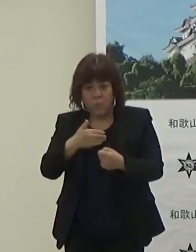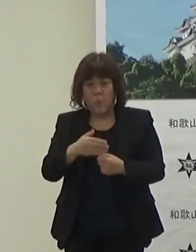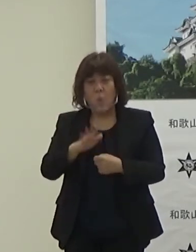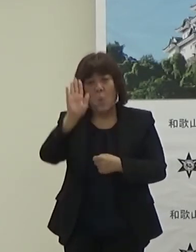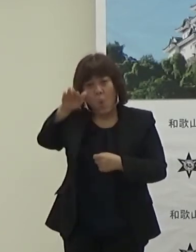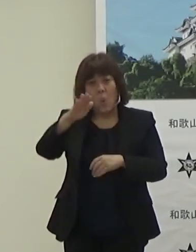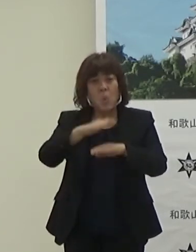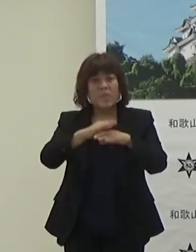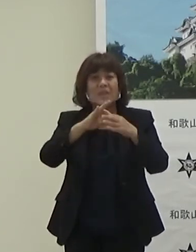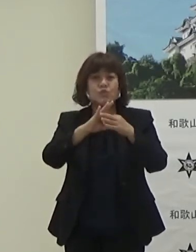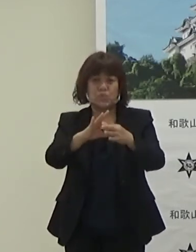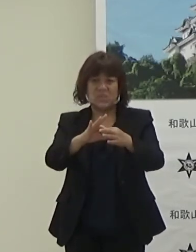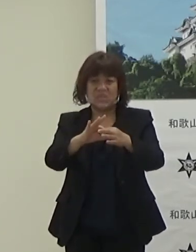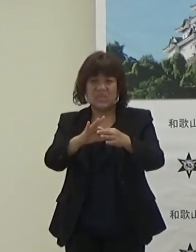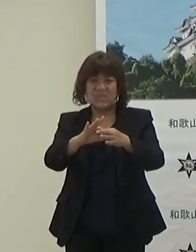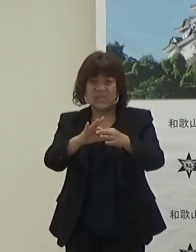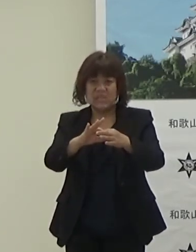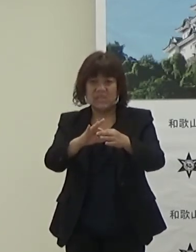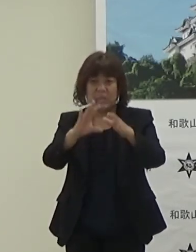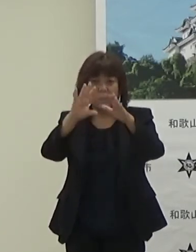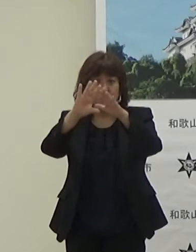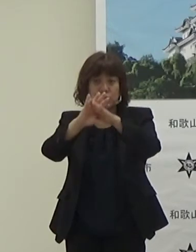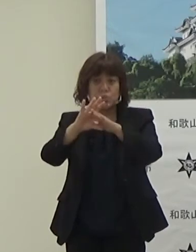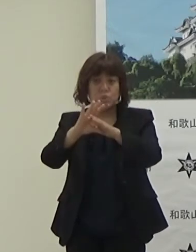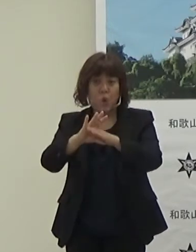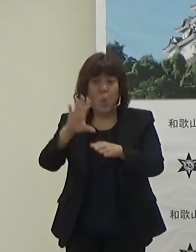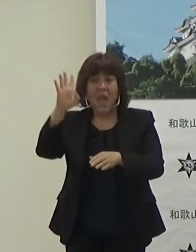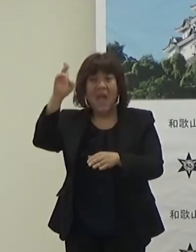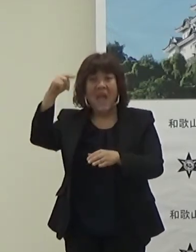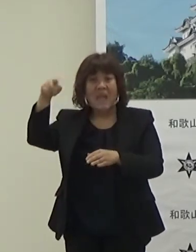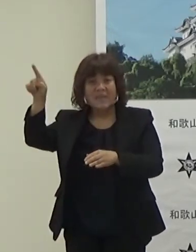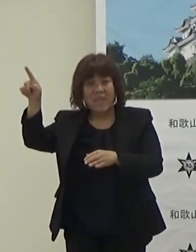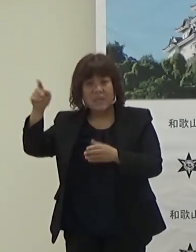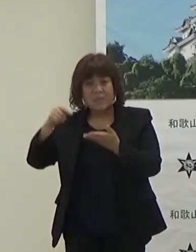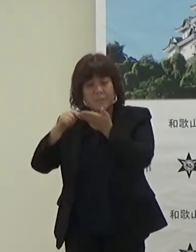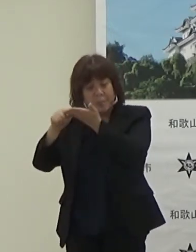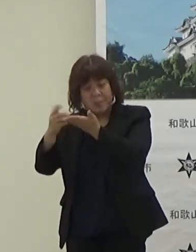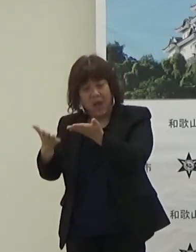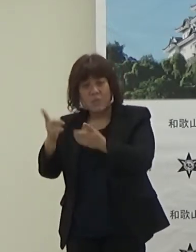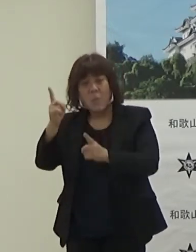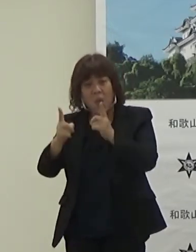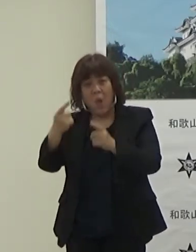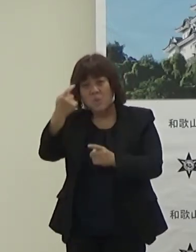何か文書を県の方に送るっていう形になるんでしょうか それ教えてください